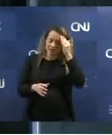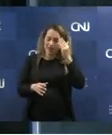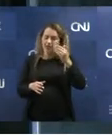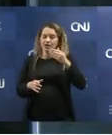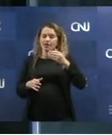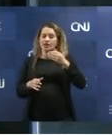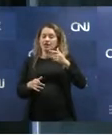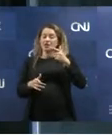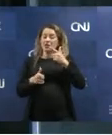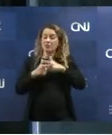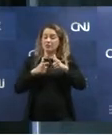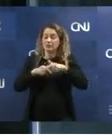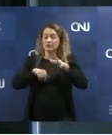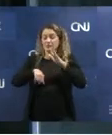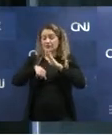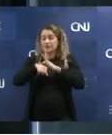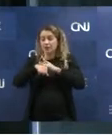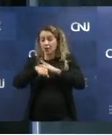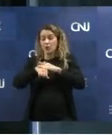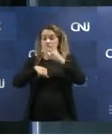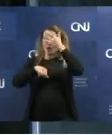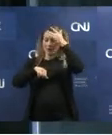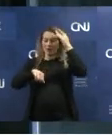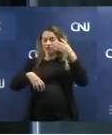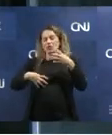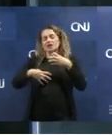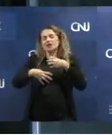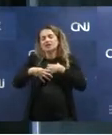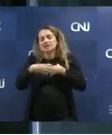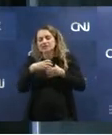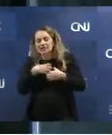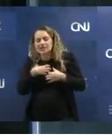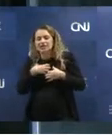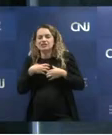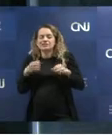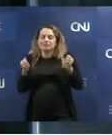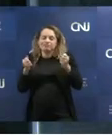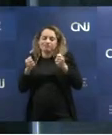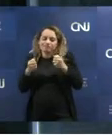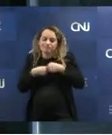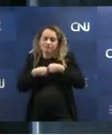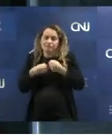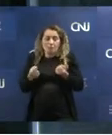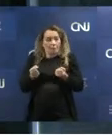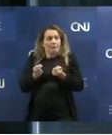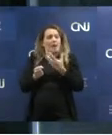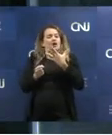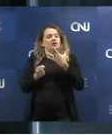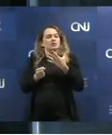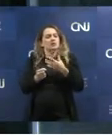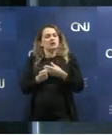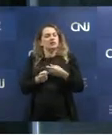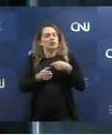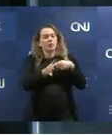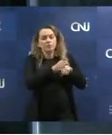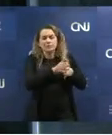do que a pessoa fica abatida com a situação. Começa impactado, geralmente, e a análise é uma sentença de morte